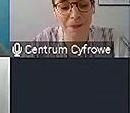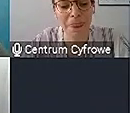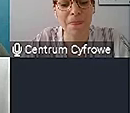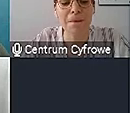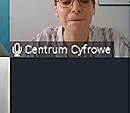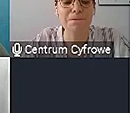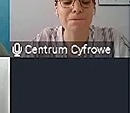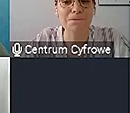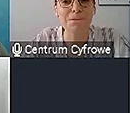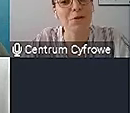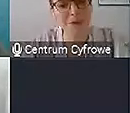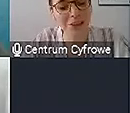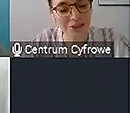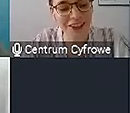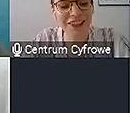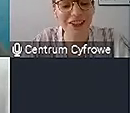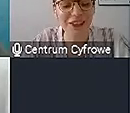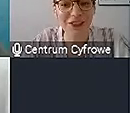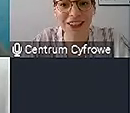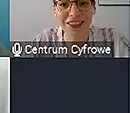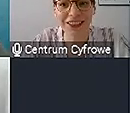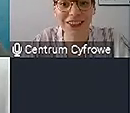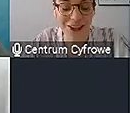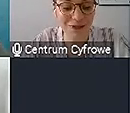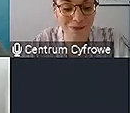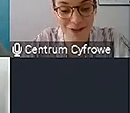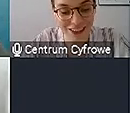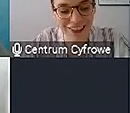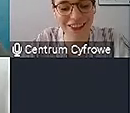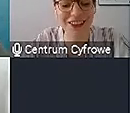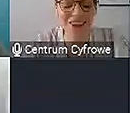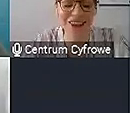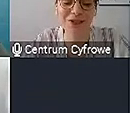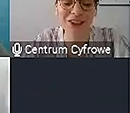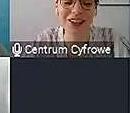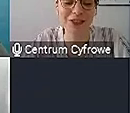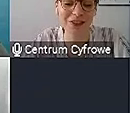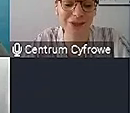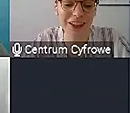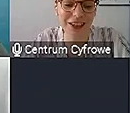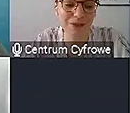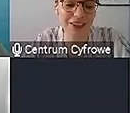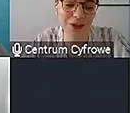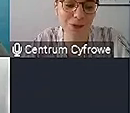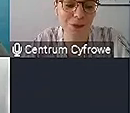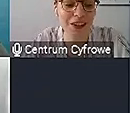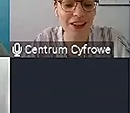Lubi rysować oraz grać w piłkę. Jest również certyfikowanym trenerem biznesu